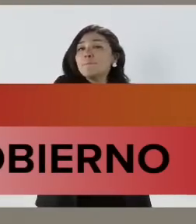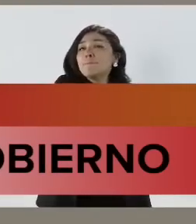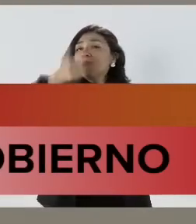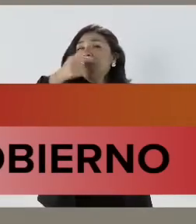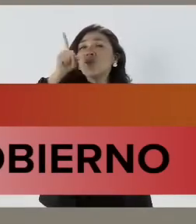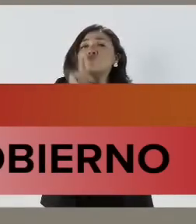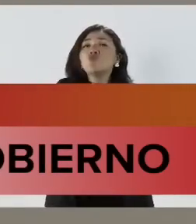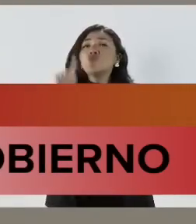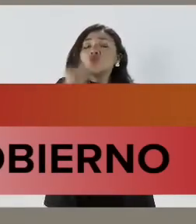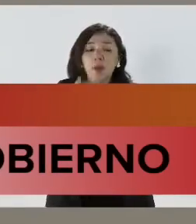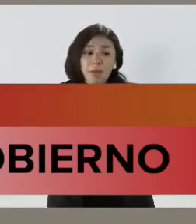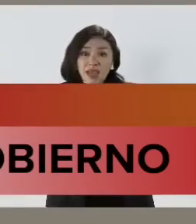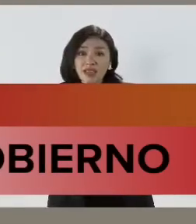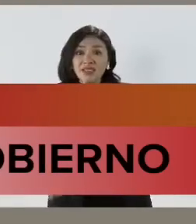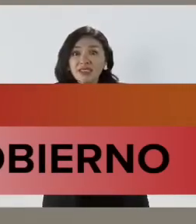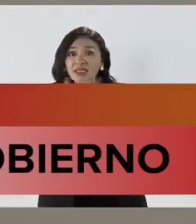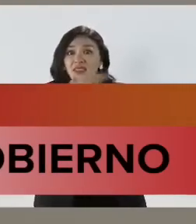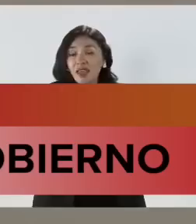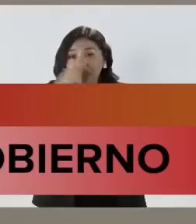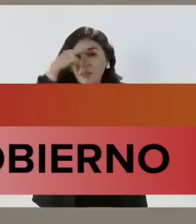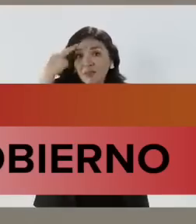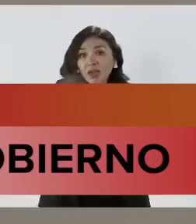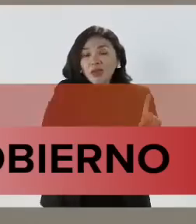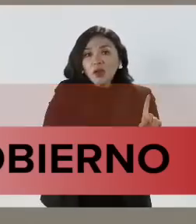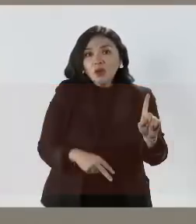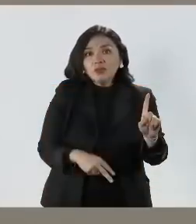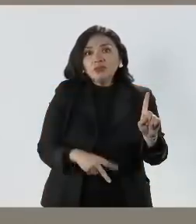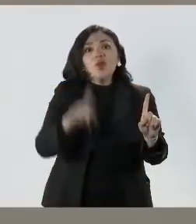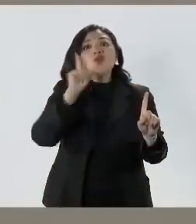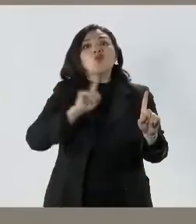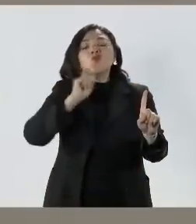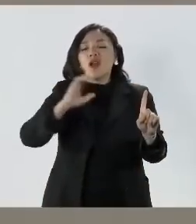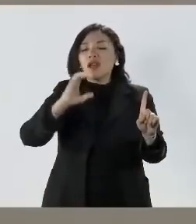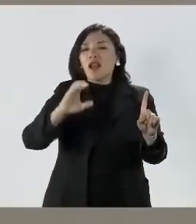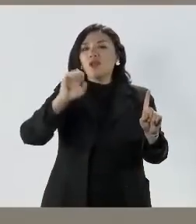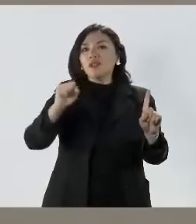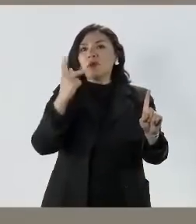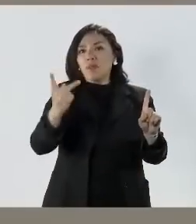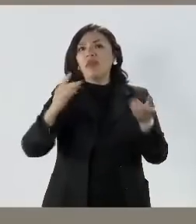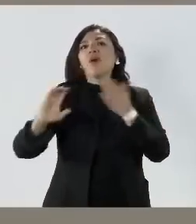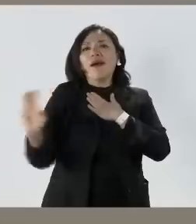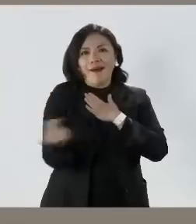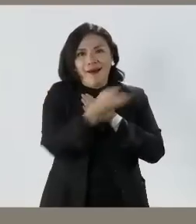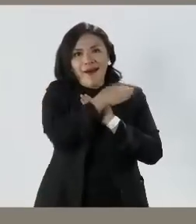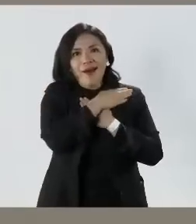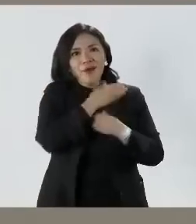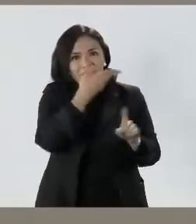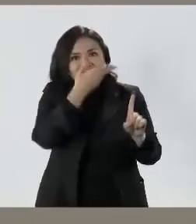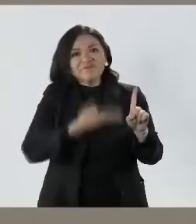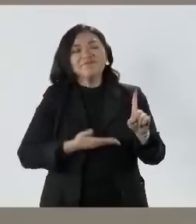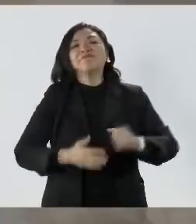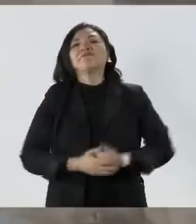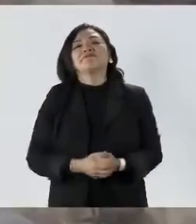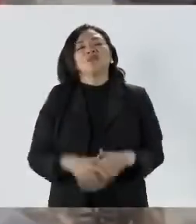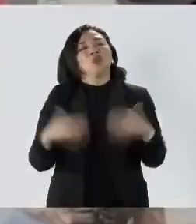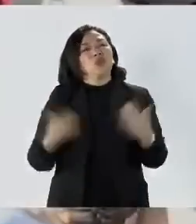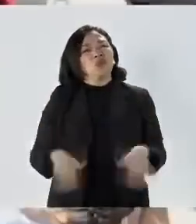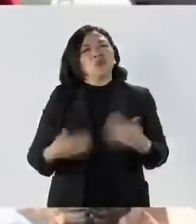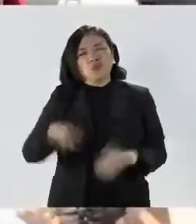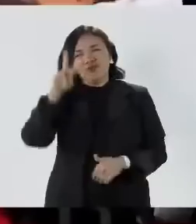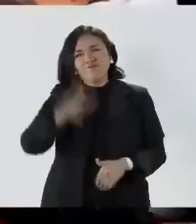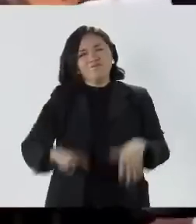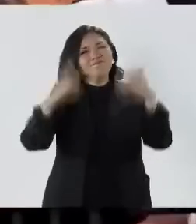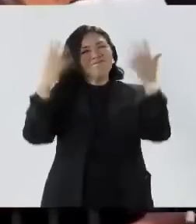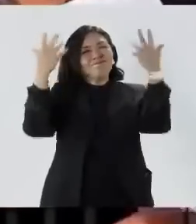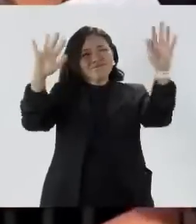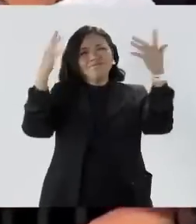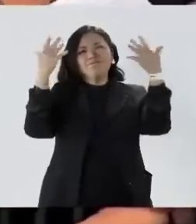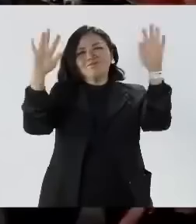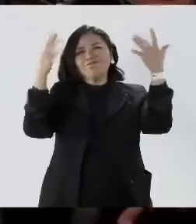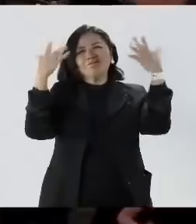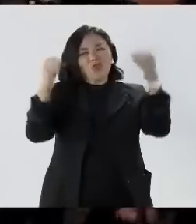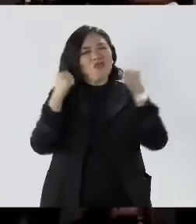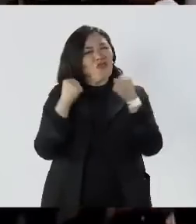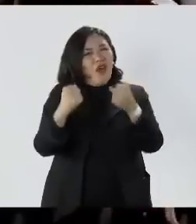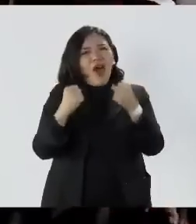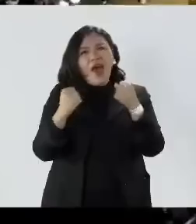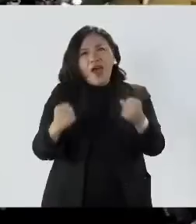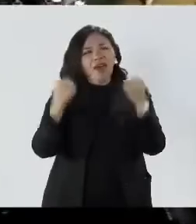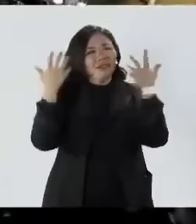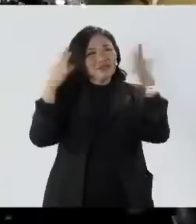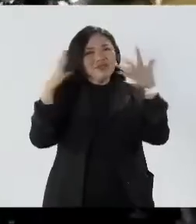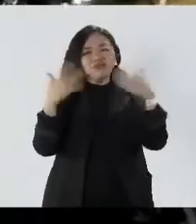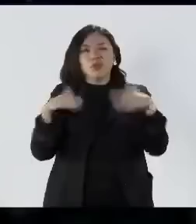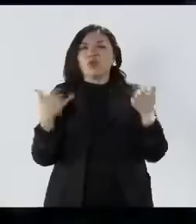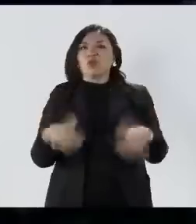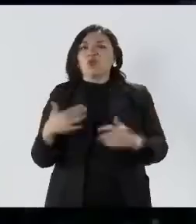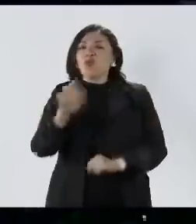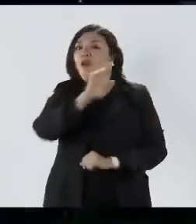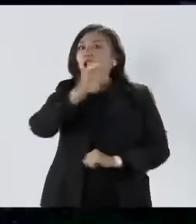presidenta de México Claudia shen va un pardo un fuerte aplauso y gran reconocimiento a la